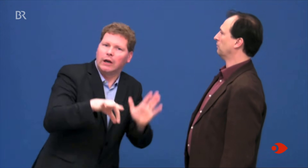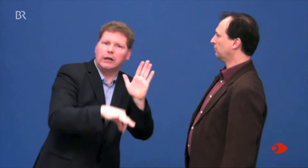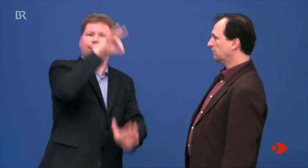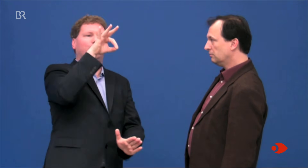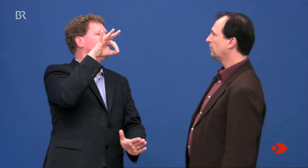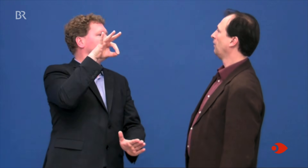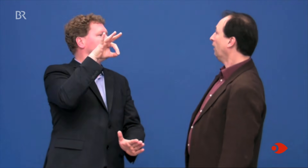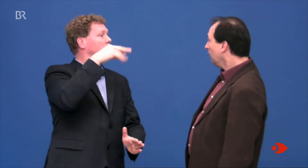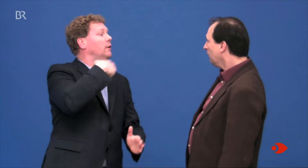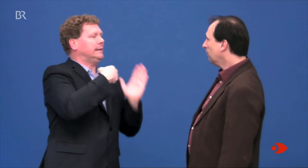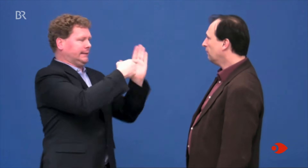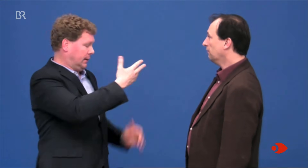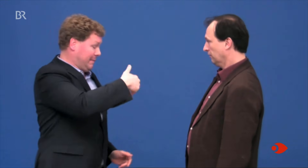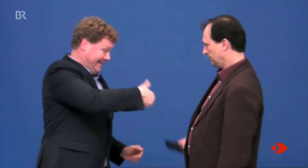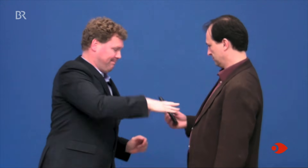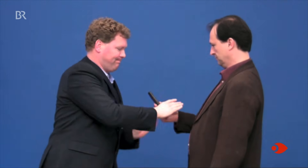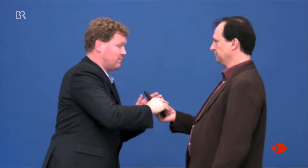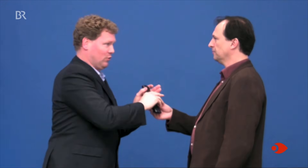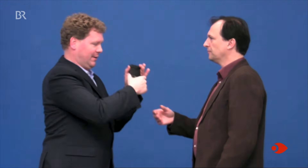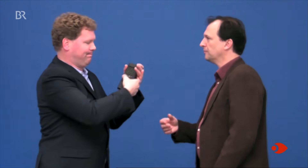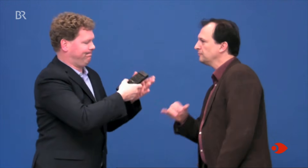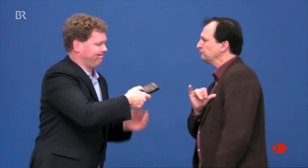Das zeig ich dir jetzt. Gib schon her.